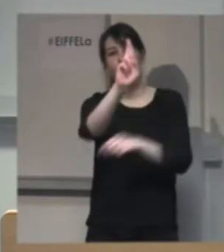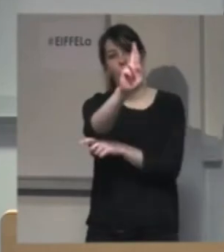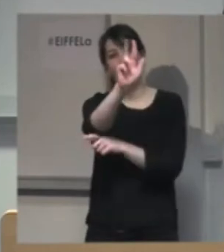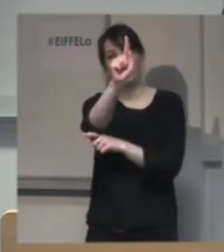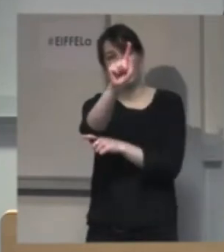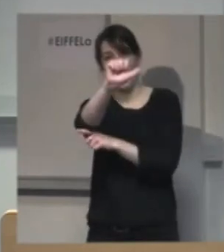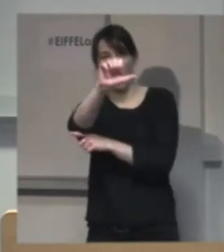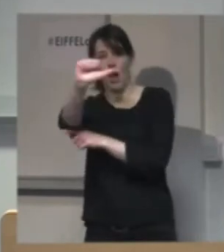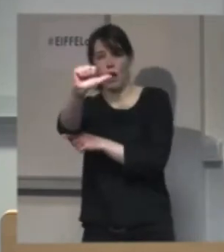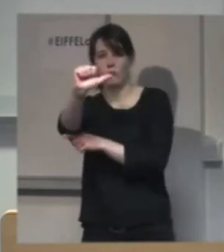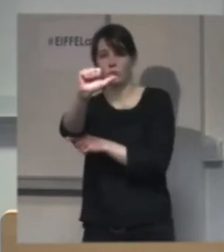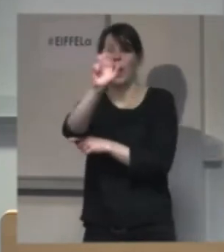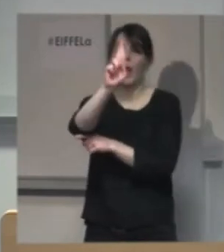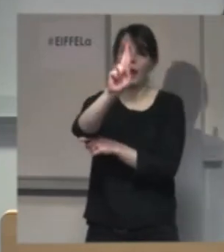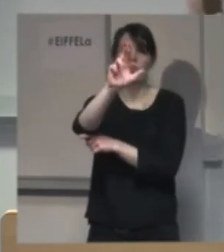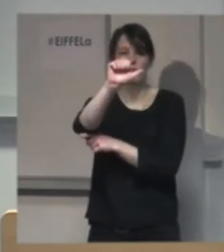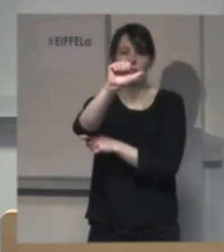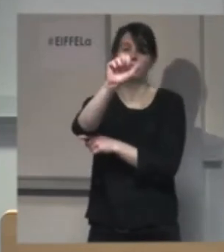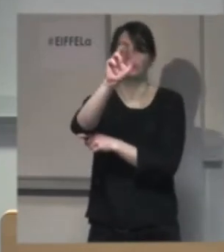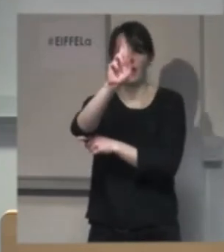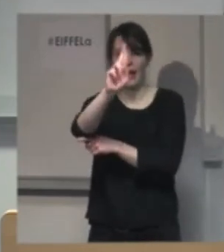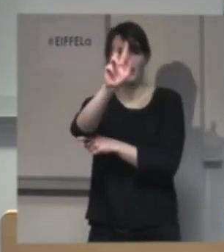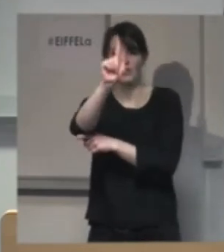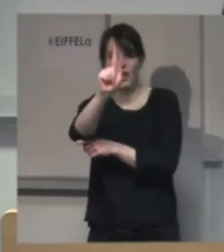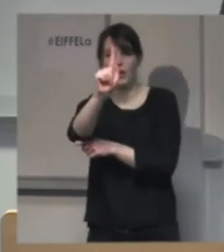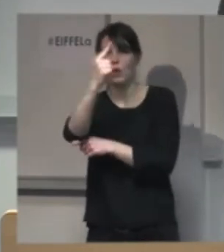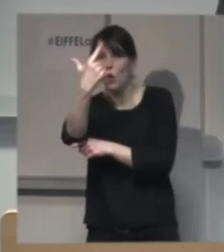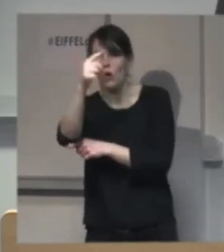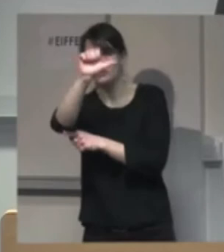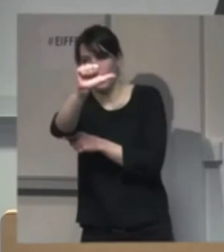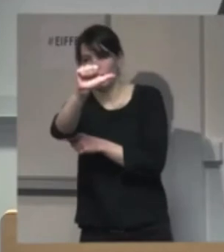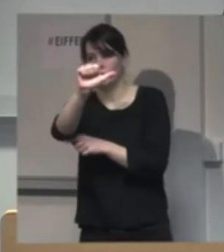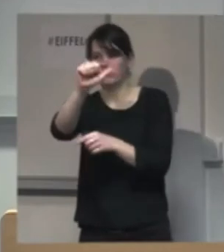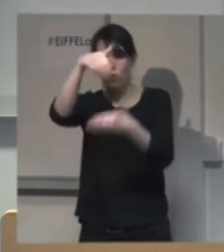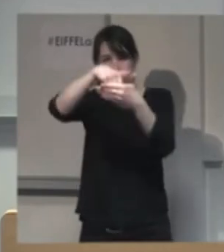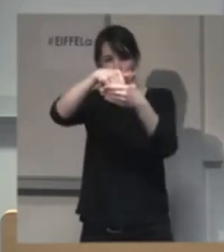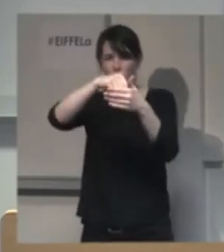prononcé aussi "RG2A". C'est un ensemble de documents, dont un référentiel technique,